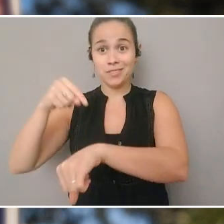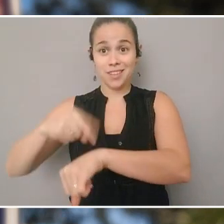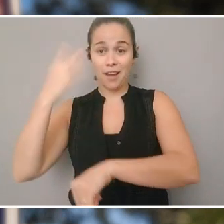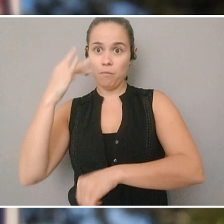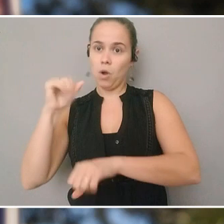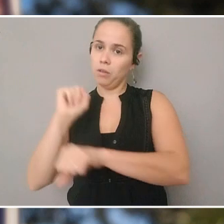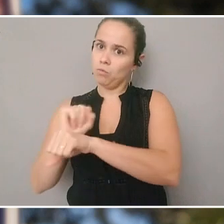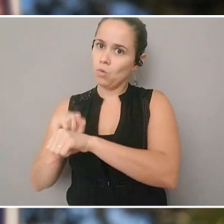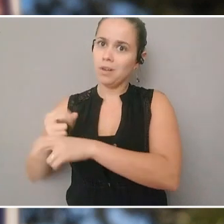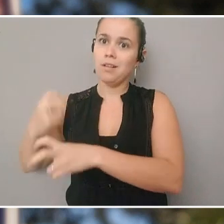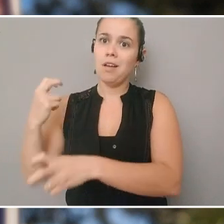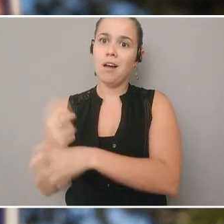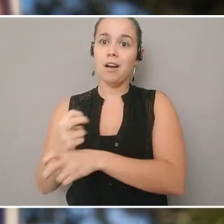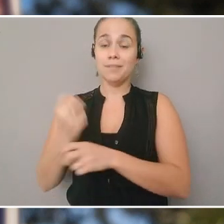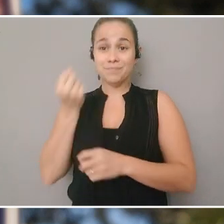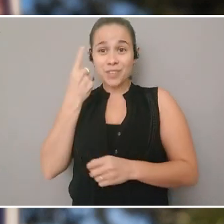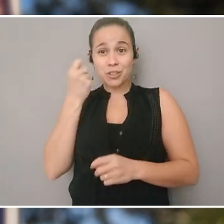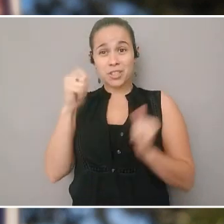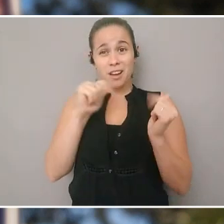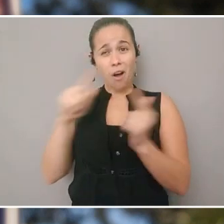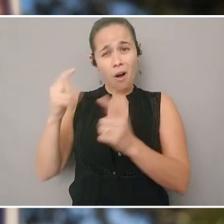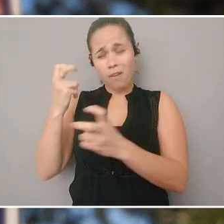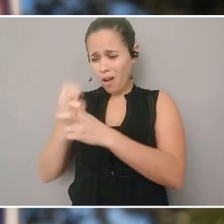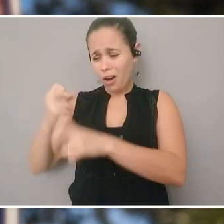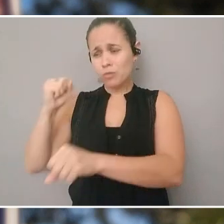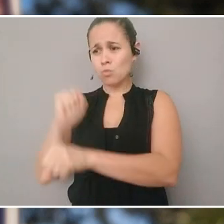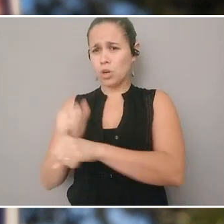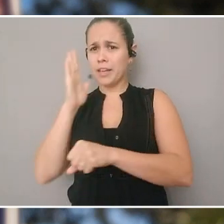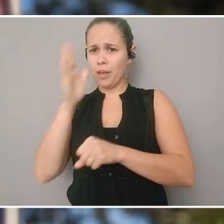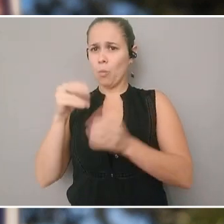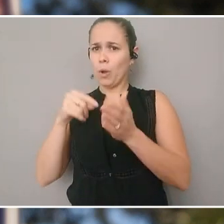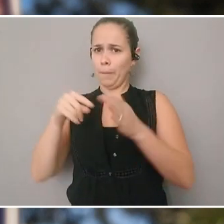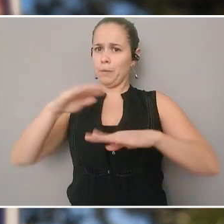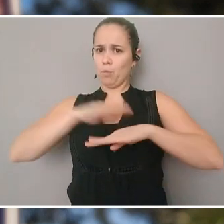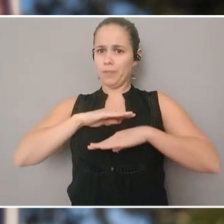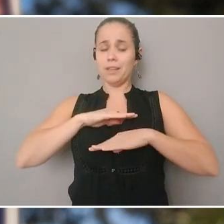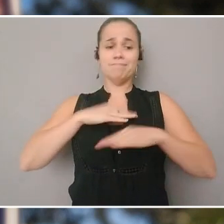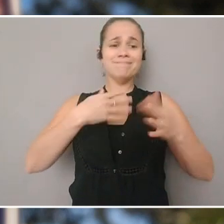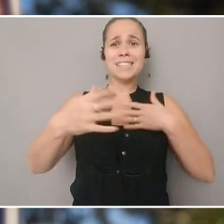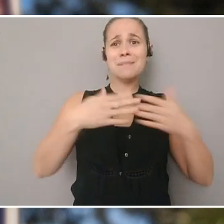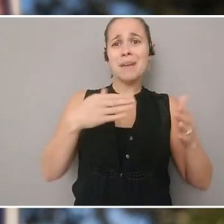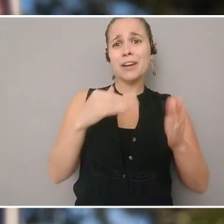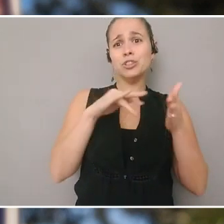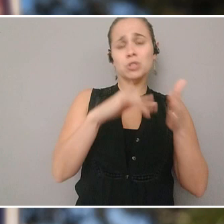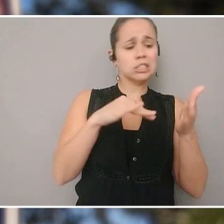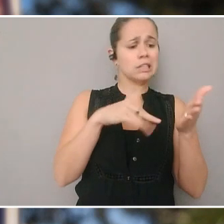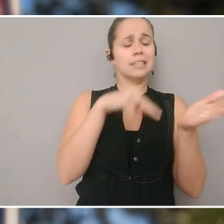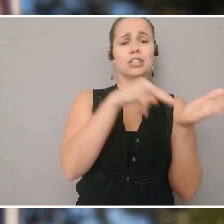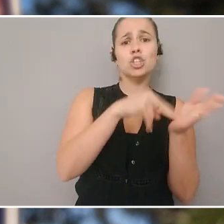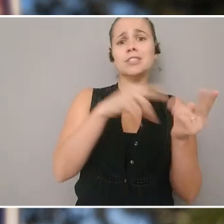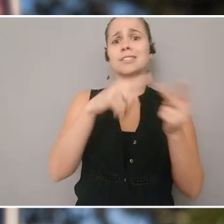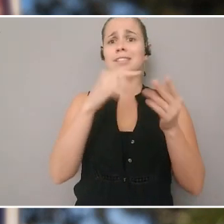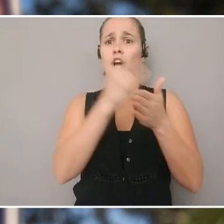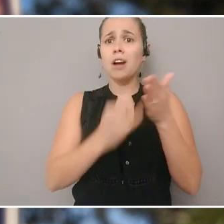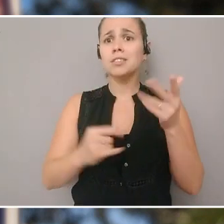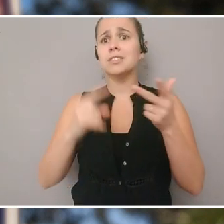independientemente de su campo de estudio. Desde enfermería, Cine, Artes, Tecnología automotriz,